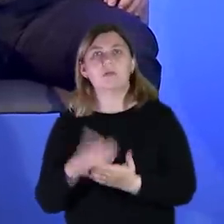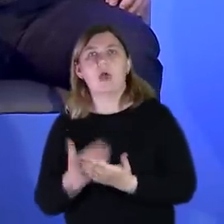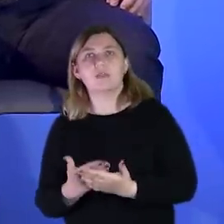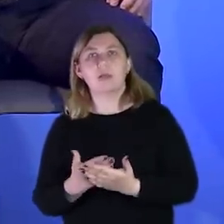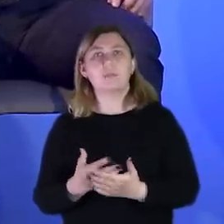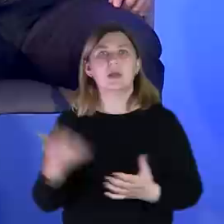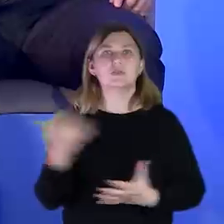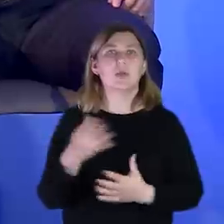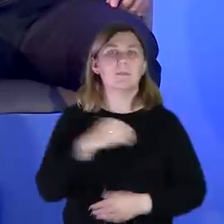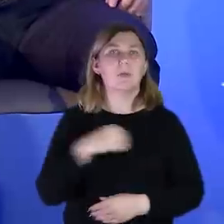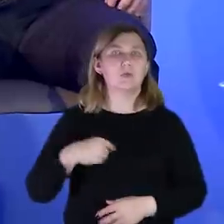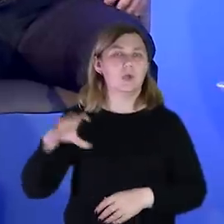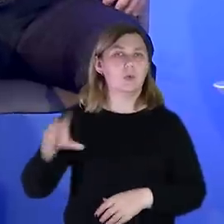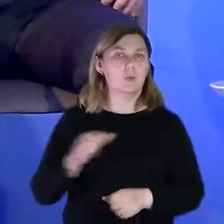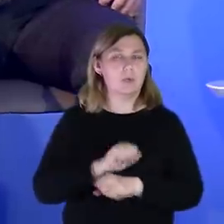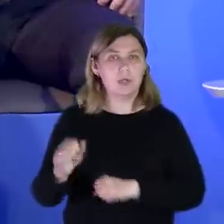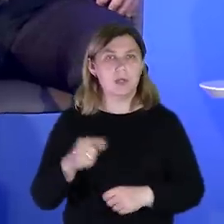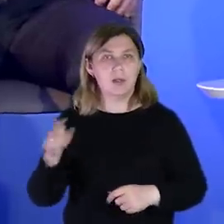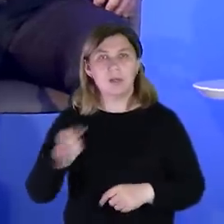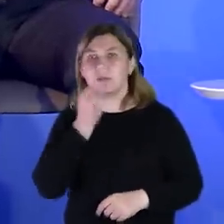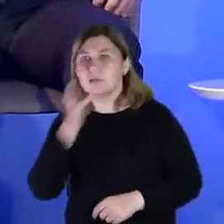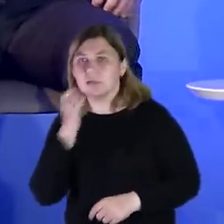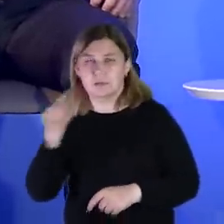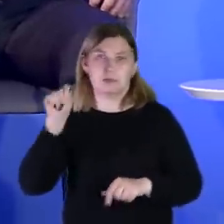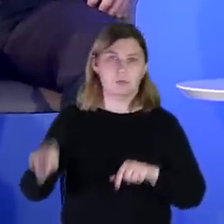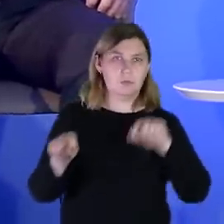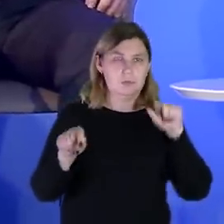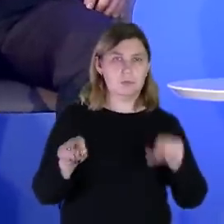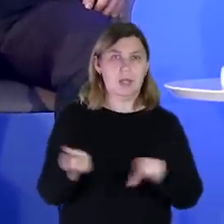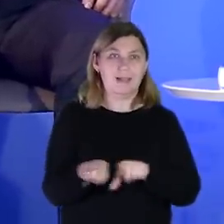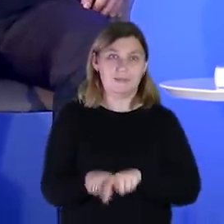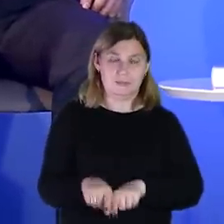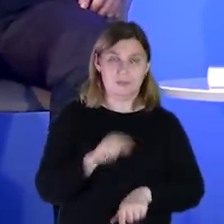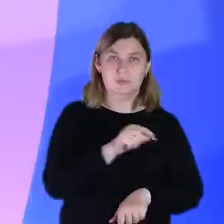o dyslokacji polskich jednostek; więc widać, że donosił informacje wywiadowcze. Ale także